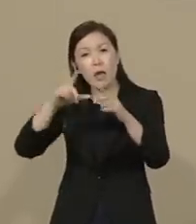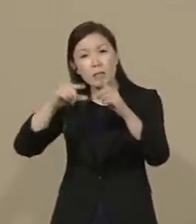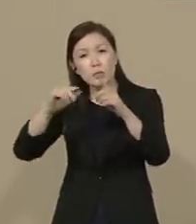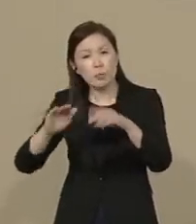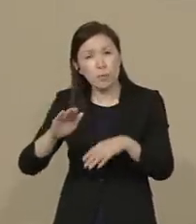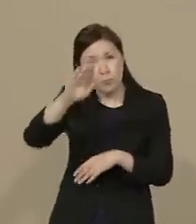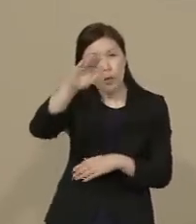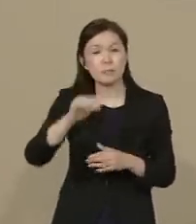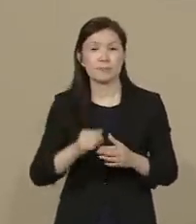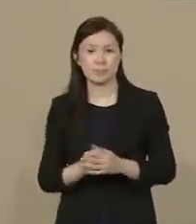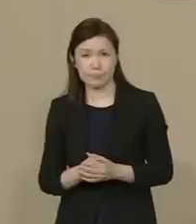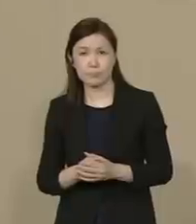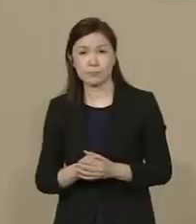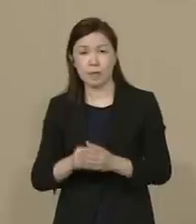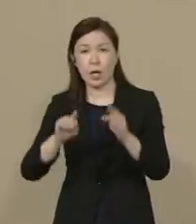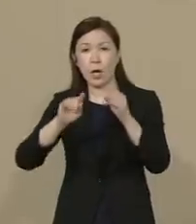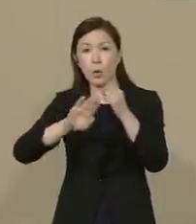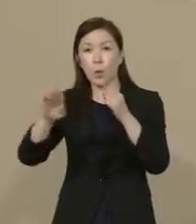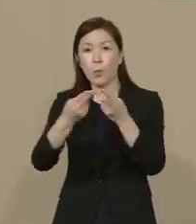そして 公明党の提案で